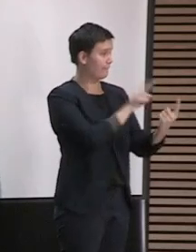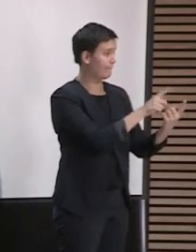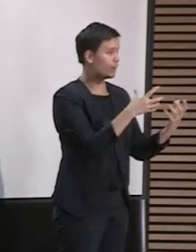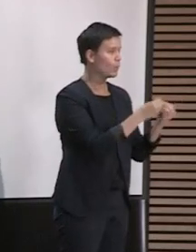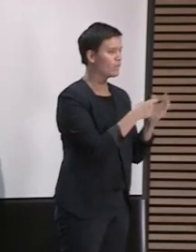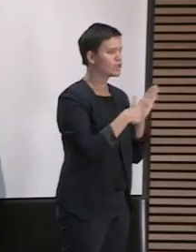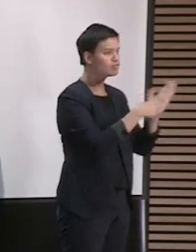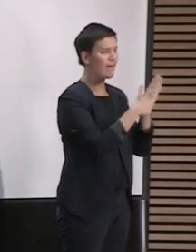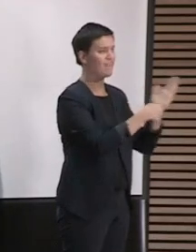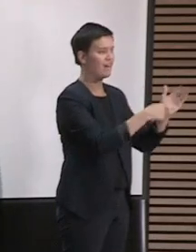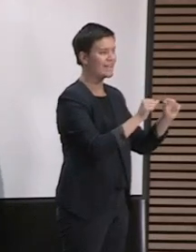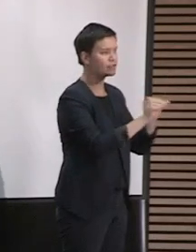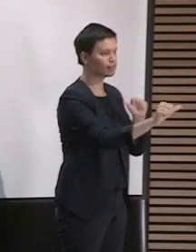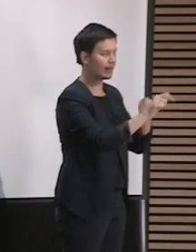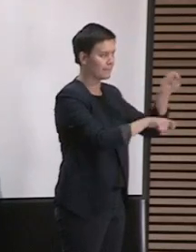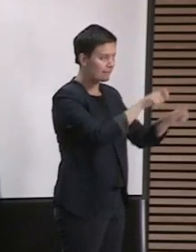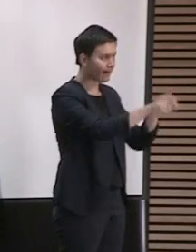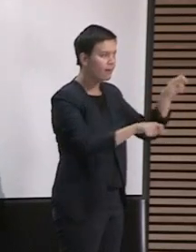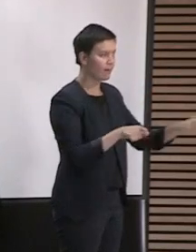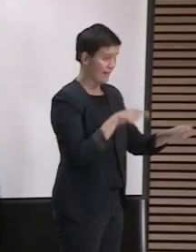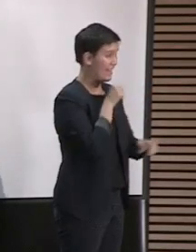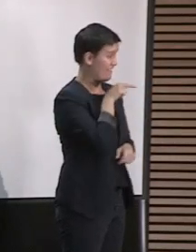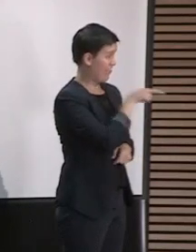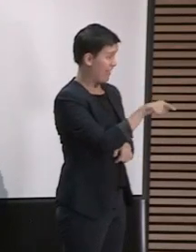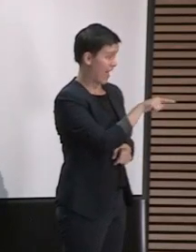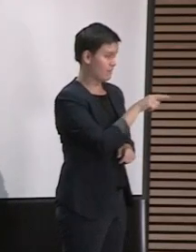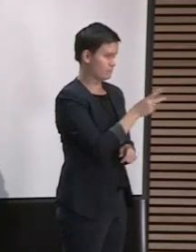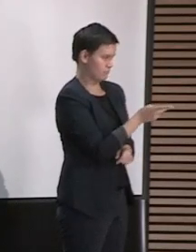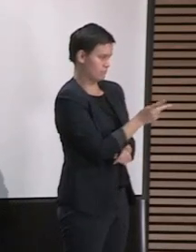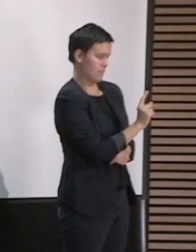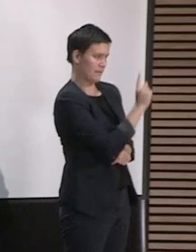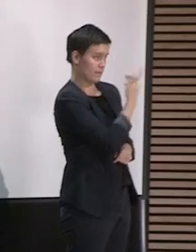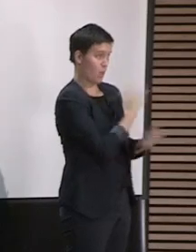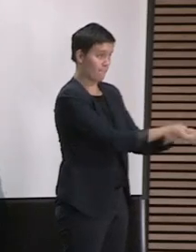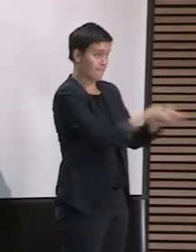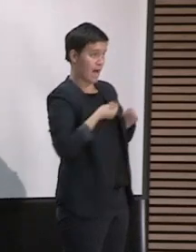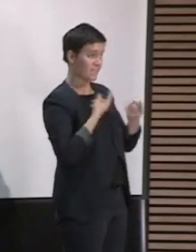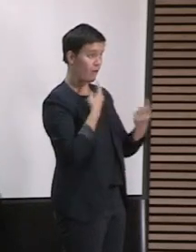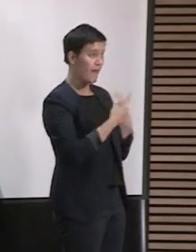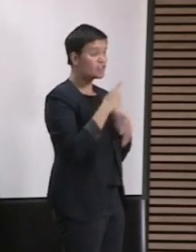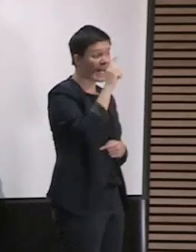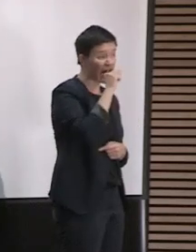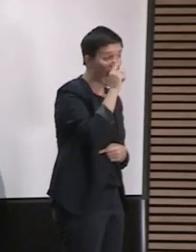Kaore ano kia whiwhi ahau i taua tuhinga poto. Kei